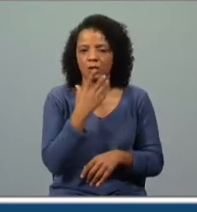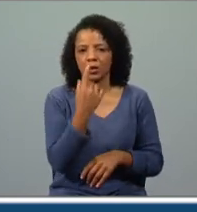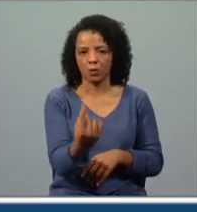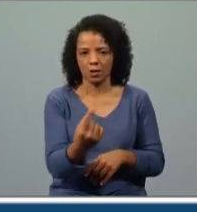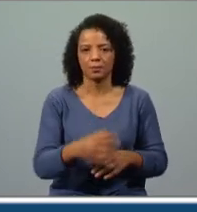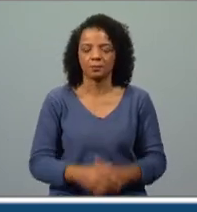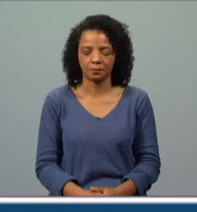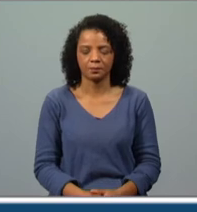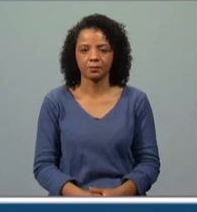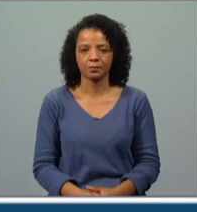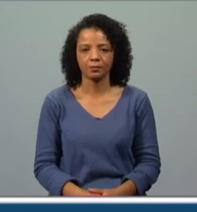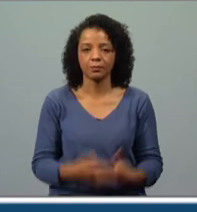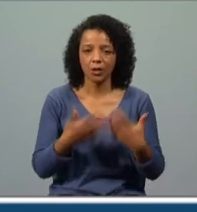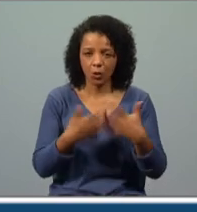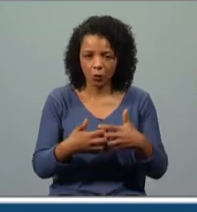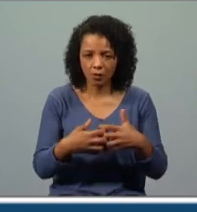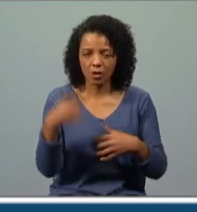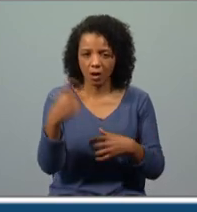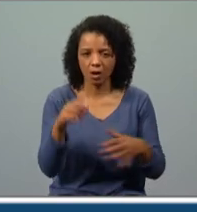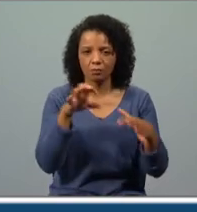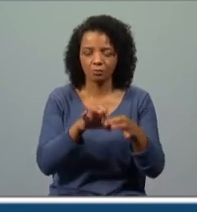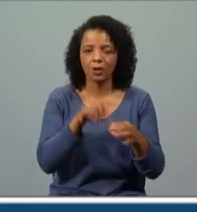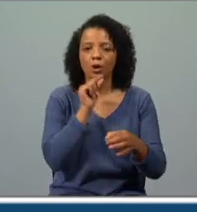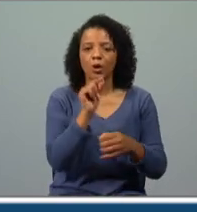singular dúvidas quanto aos pronomes indefinidos 單數對不定代詞的懷疑